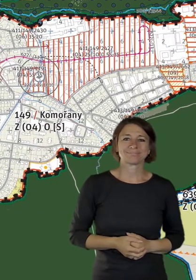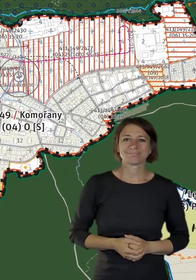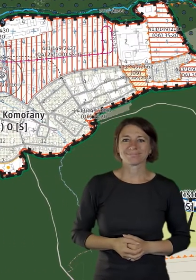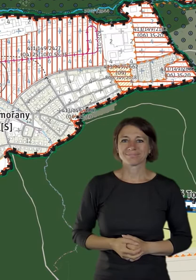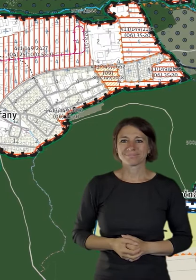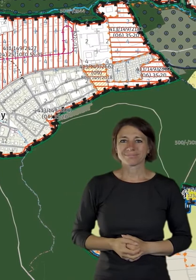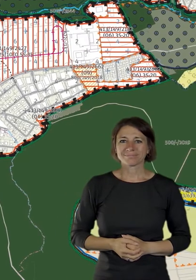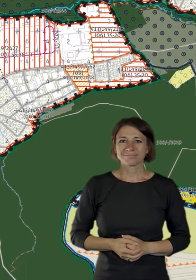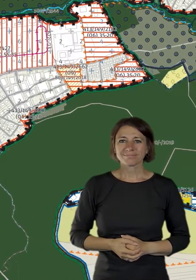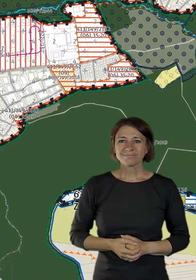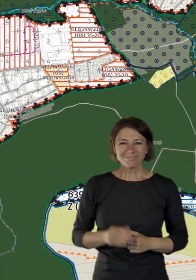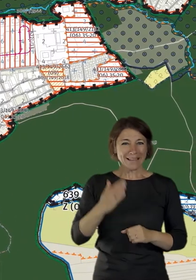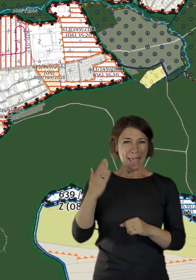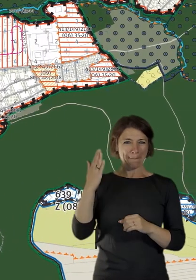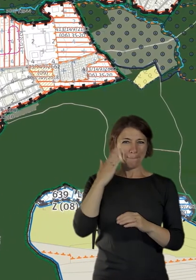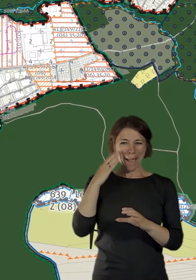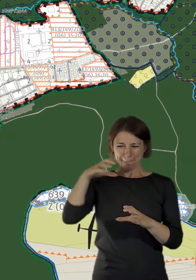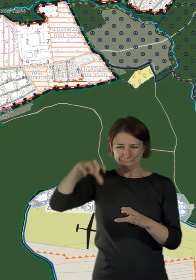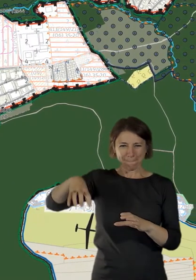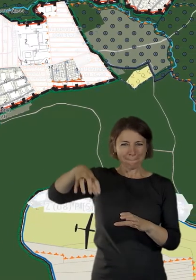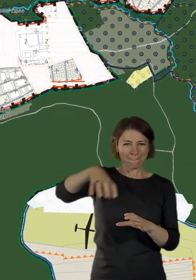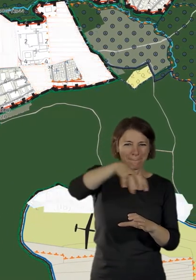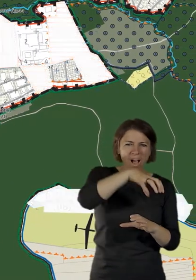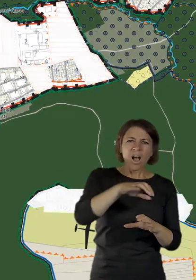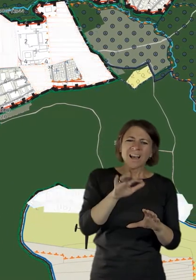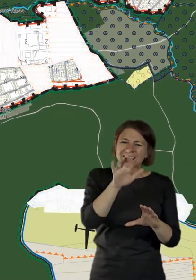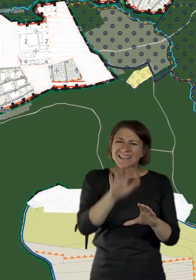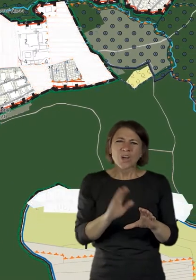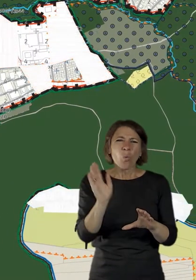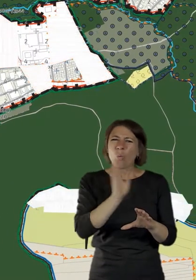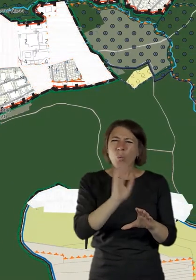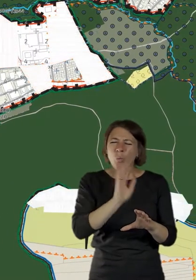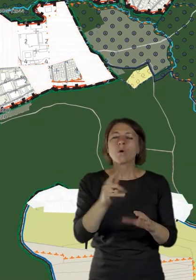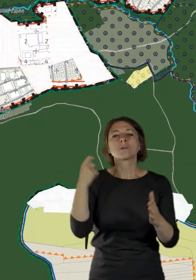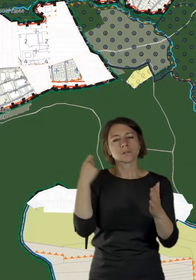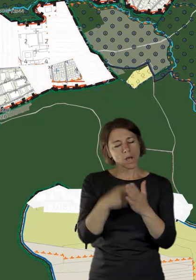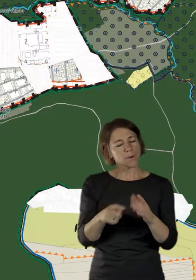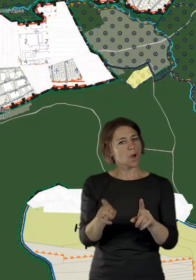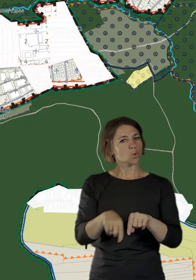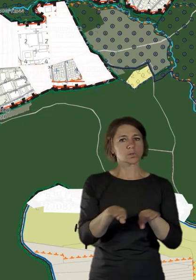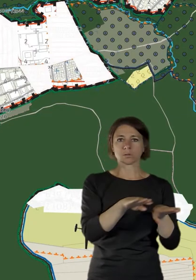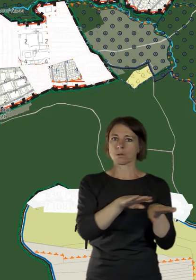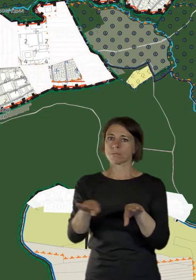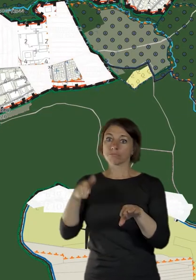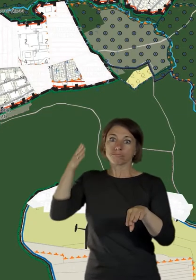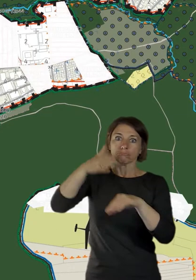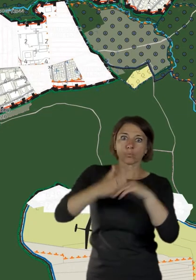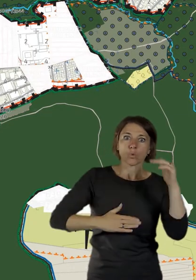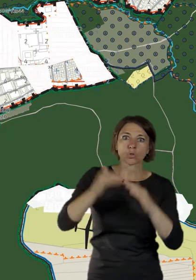Všechny plochy ve výkrese, které nemají překryvnou šrafu, jsou stabilizované a utvářejí stabilizované území. V těchto plochách je nutné